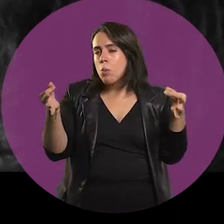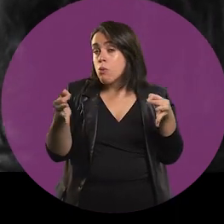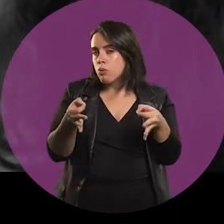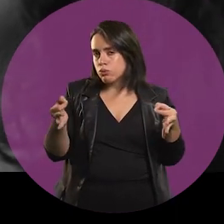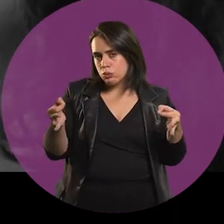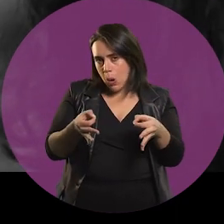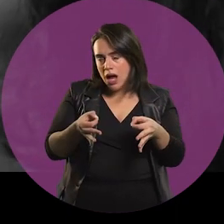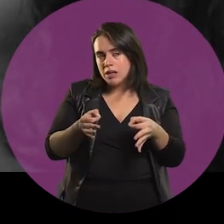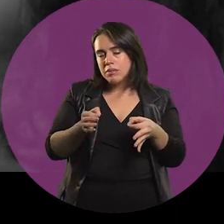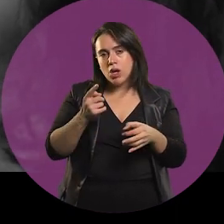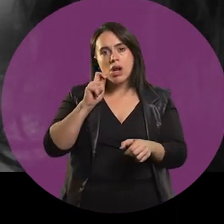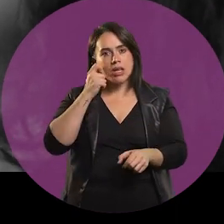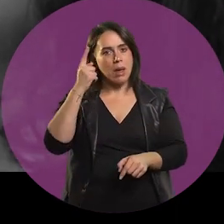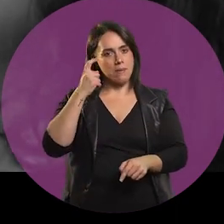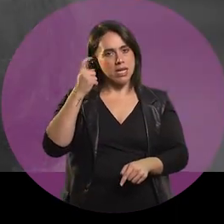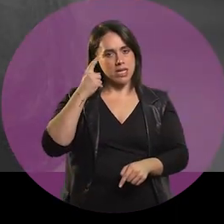Entonces, estaba bueno.